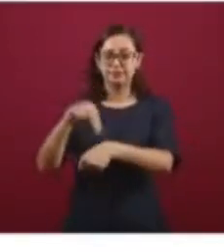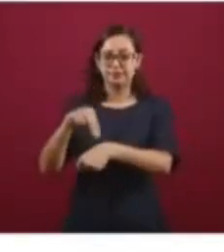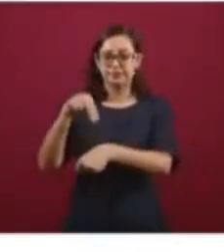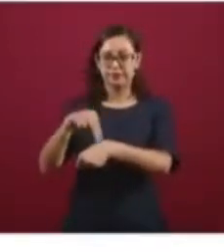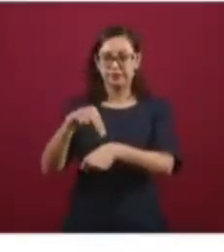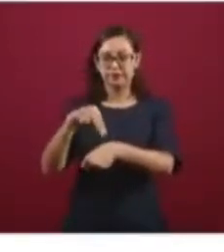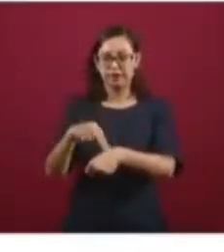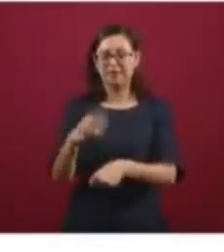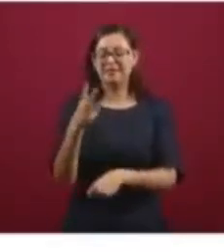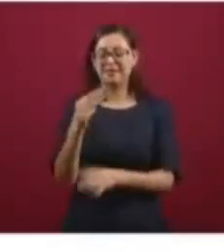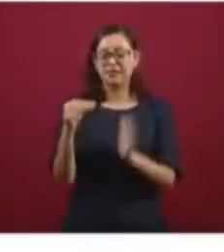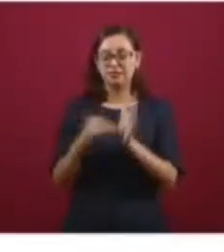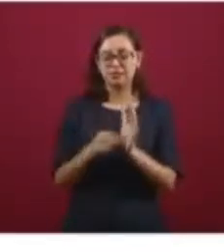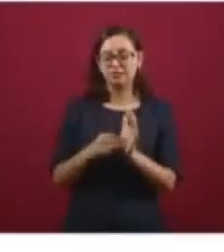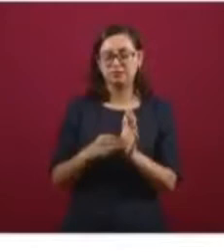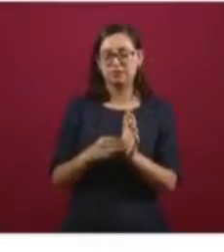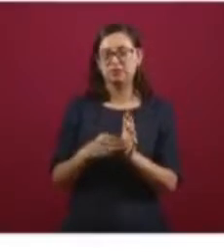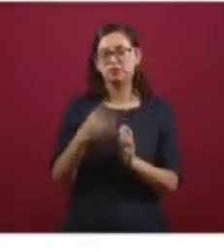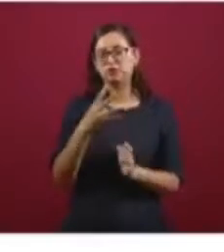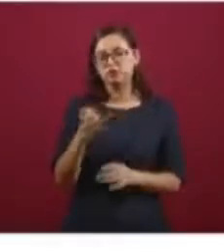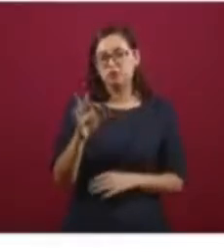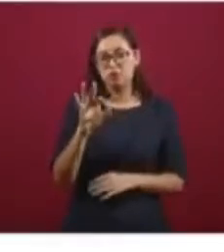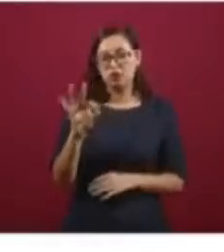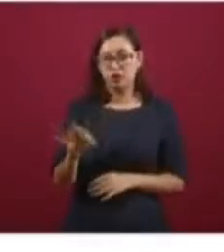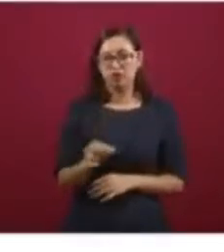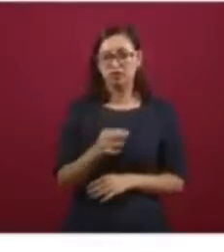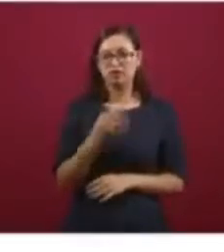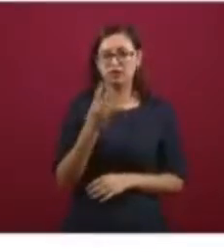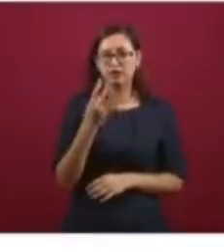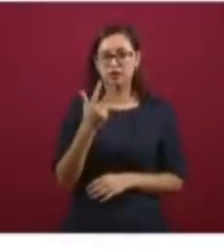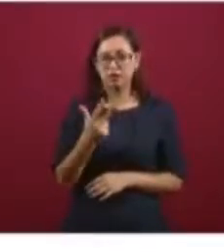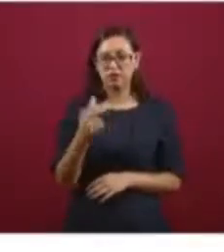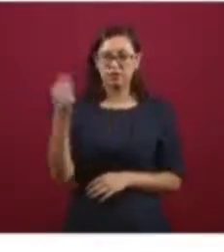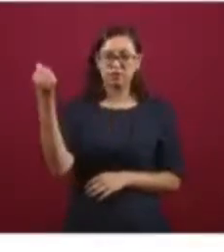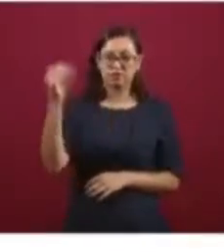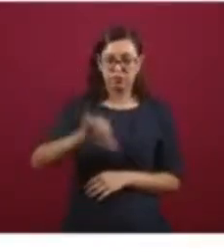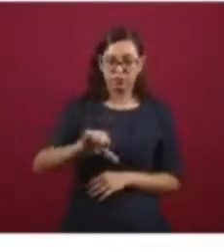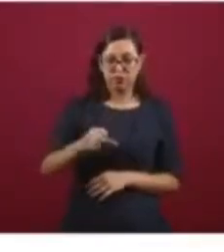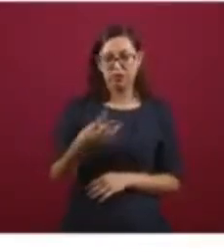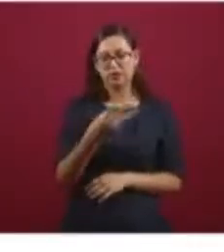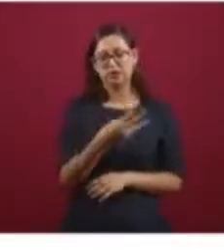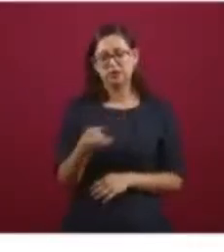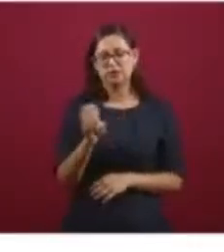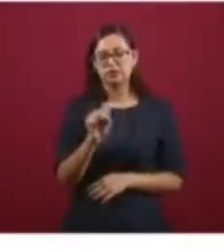de tres mil 448 no lo aprobaron 363.